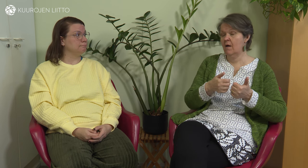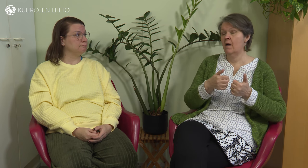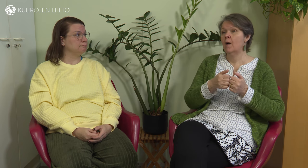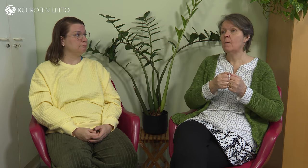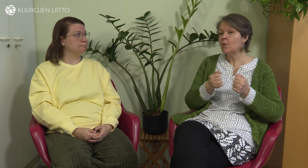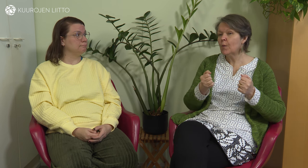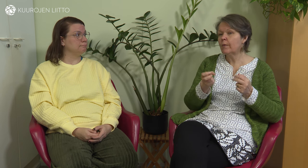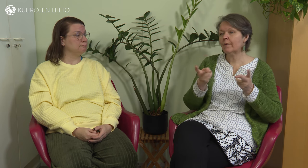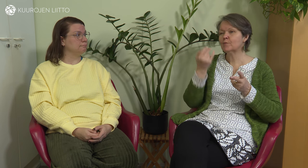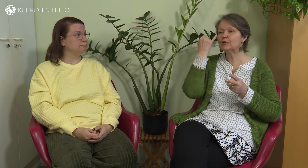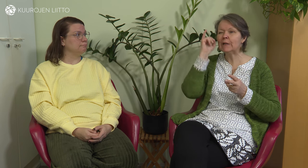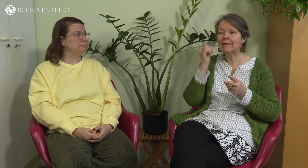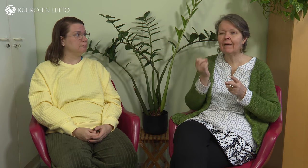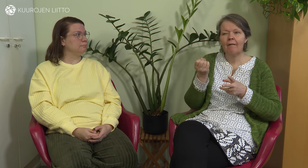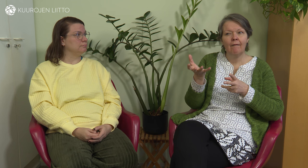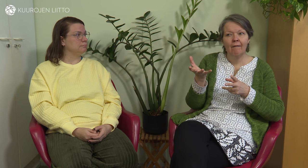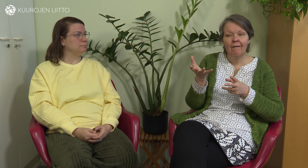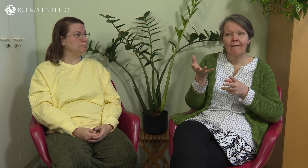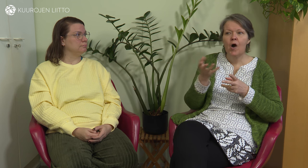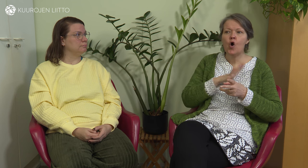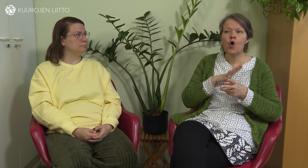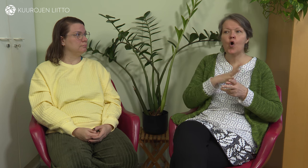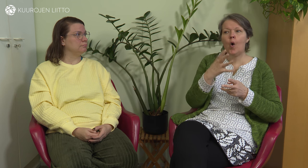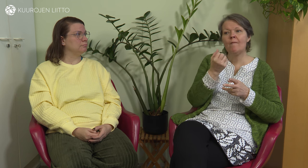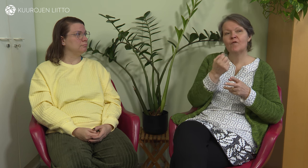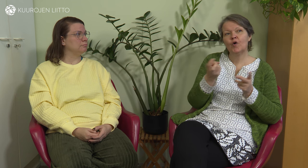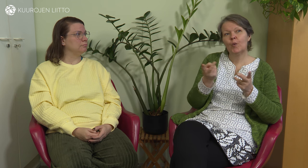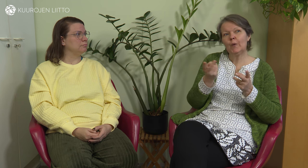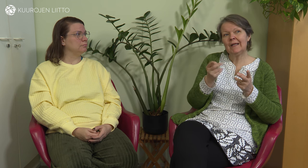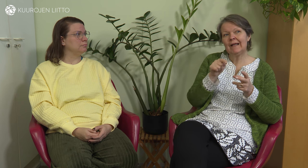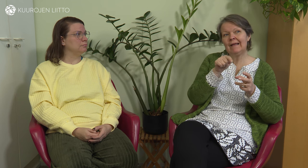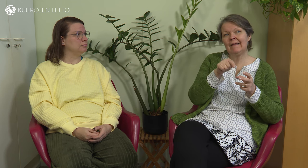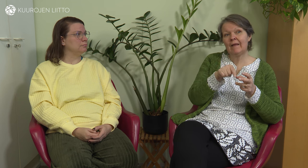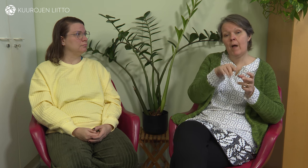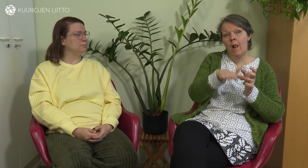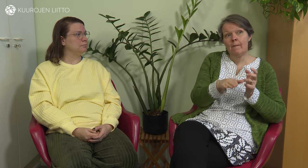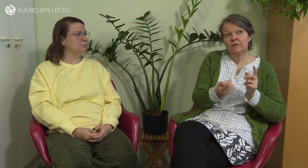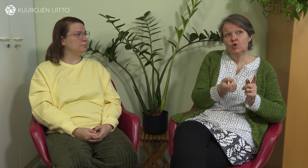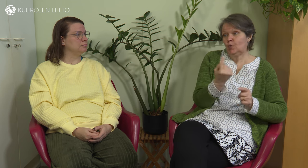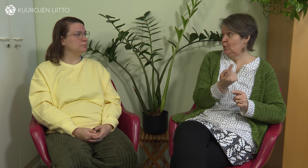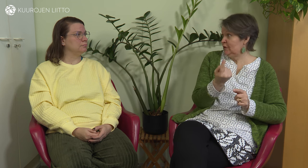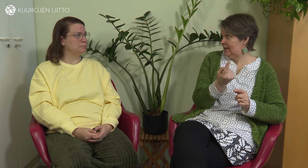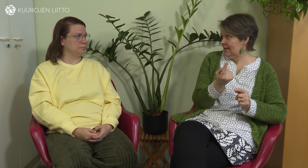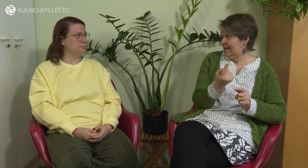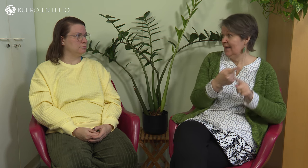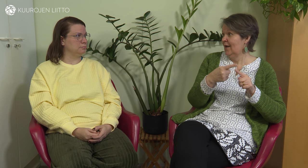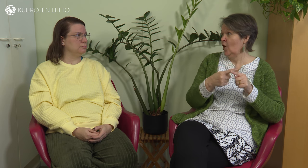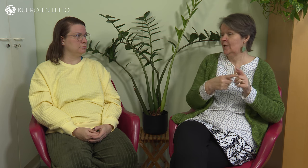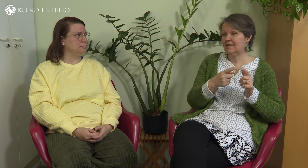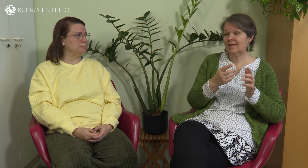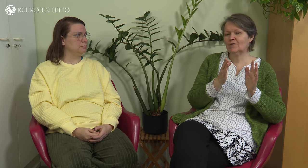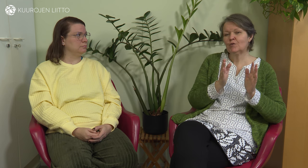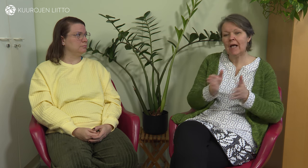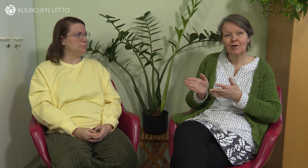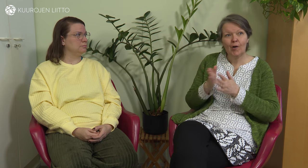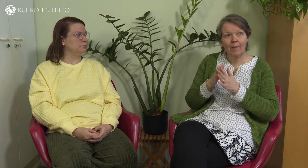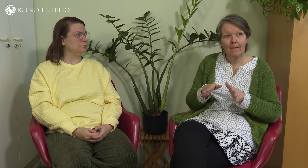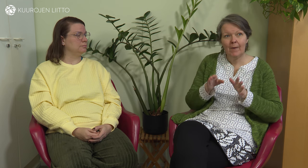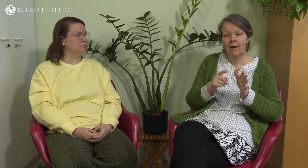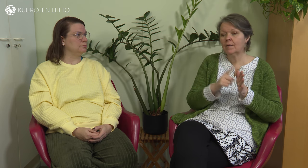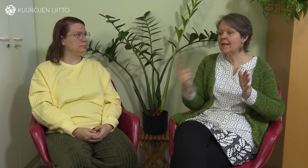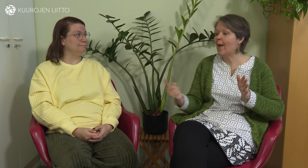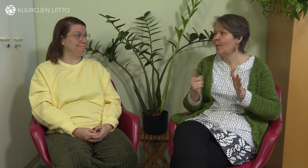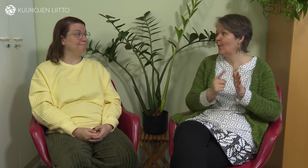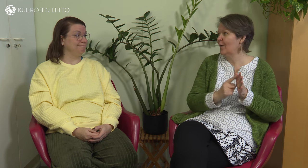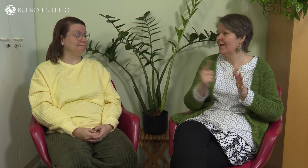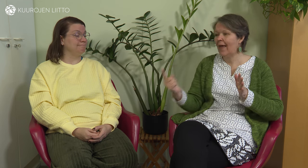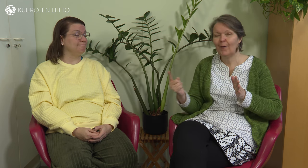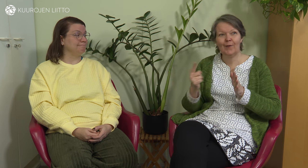Voisi kuitenkin miettiä, että jos lapsi on ainoa viittomakielinen päiväkodissaan, voisiko hän käydä välillä päiväkoti Tanelissa?